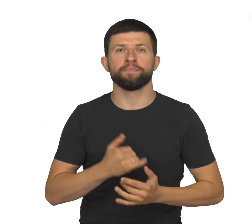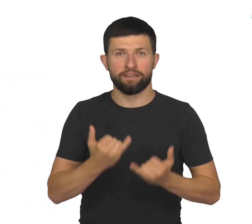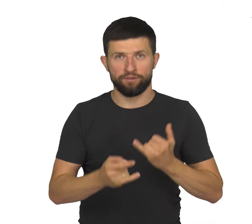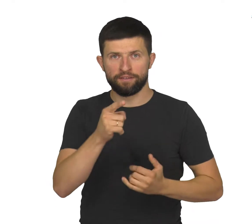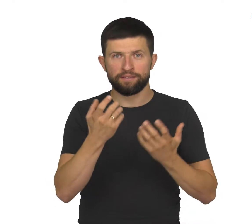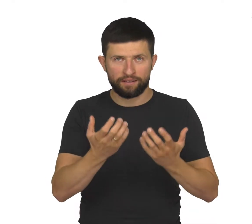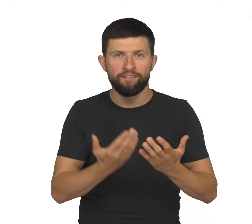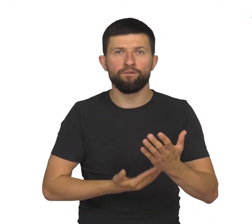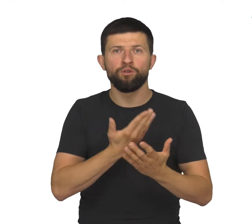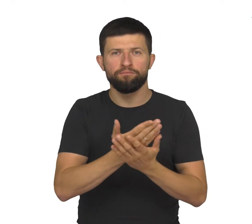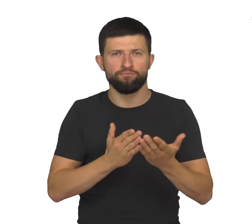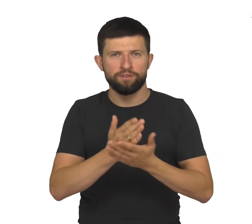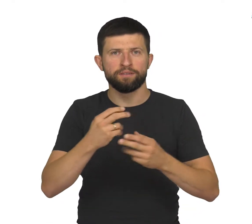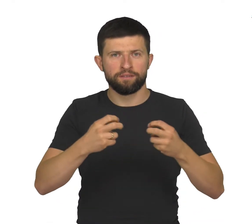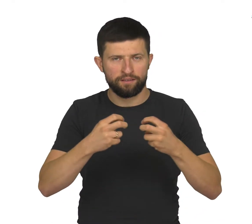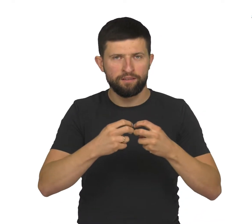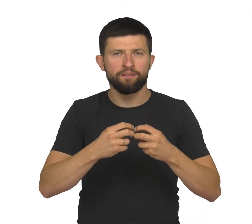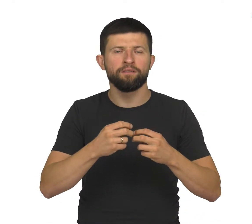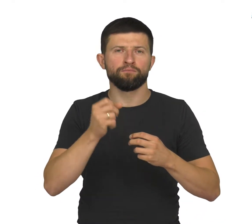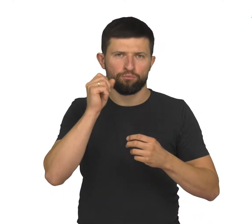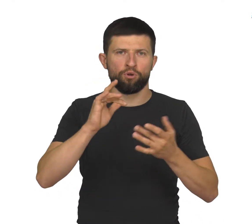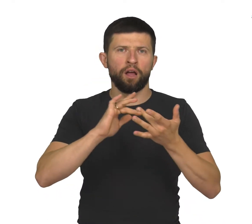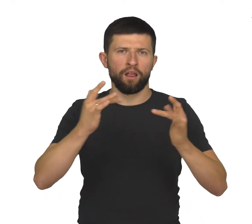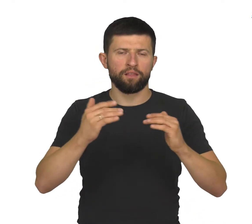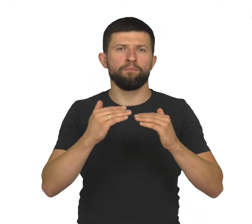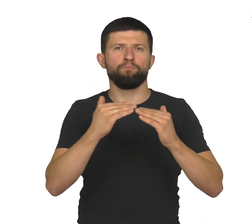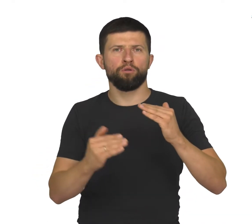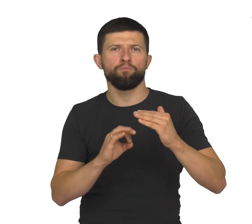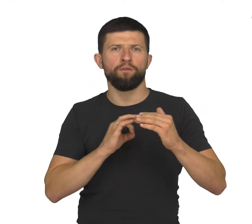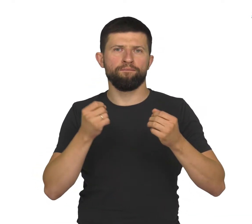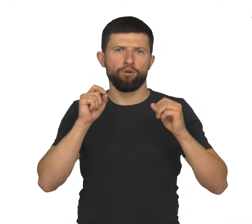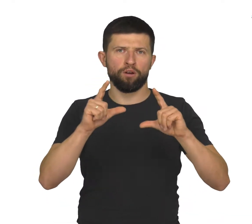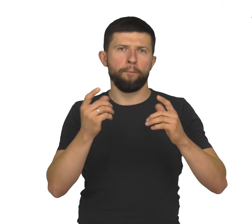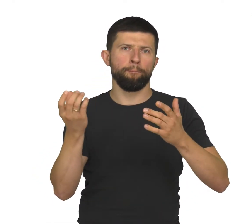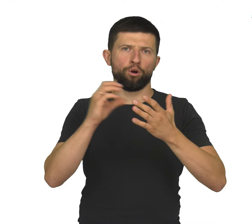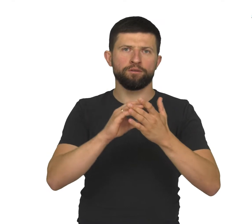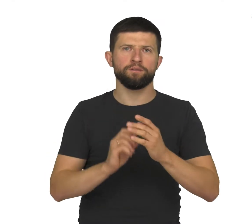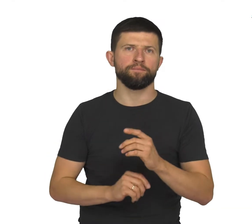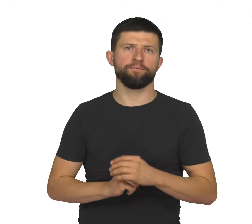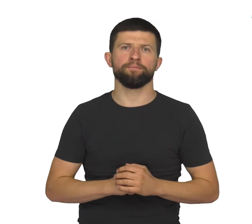Link do wniosku o odpis znajduje się w opisie pod filmem.